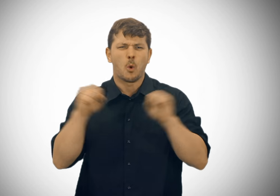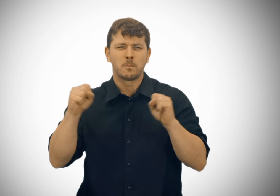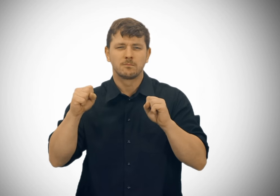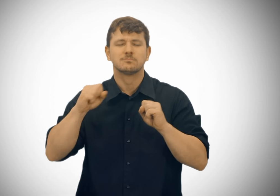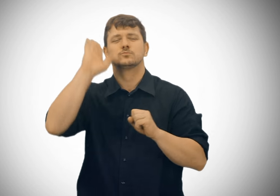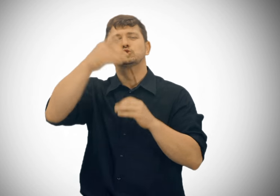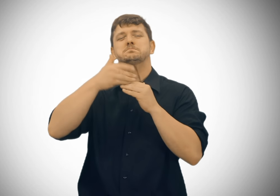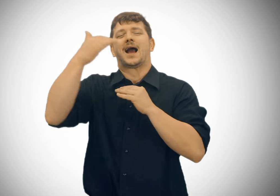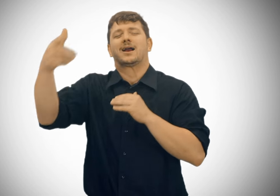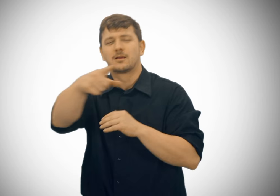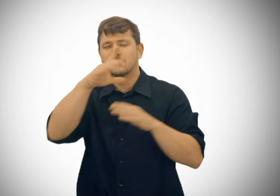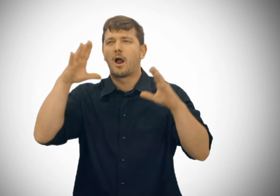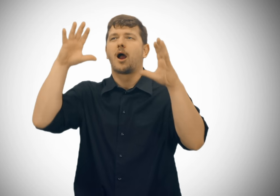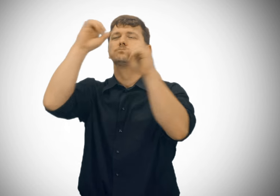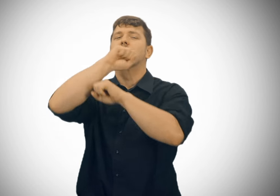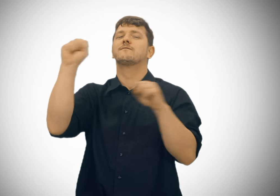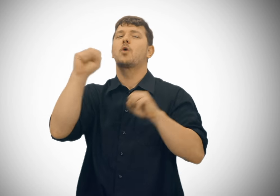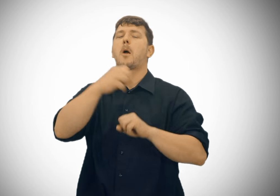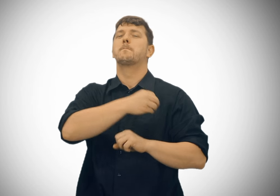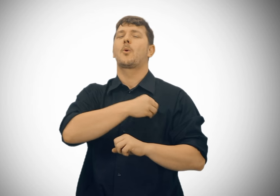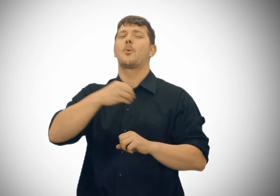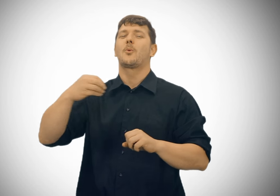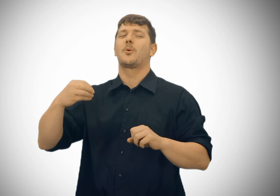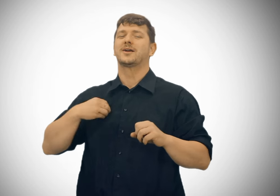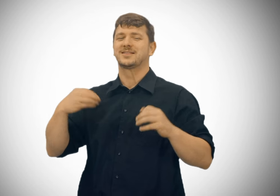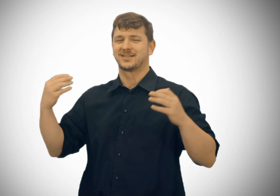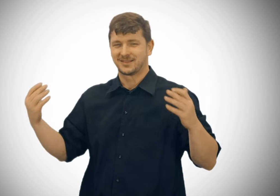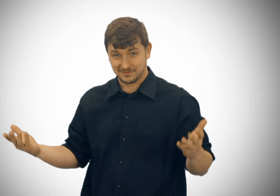Was bedeutet diese Gebärde? Geduld, im Laufe der Sendung werdet Ihr es verstehen.